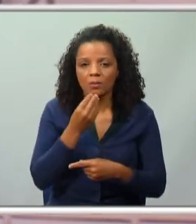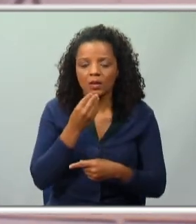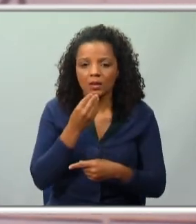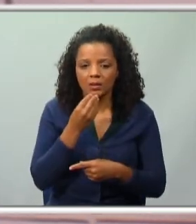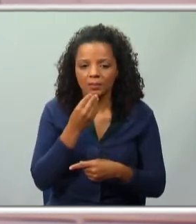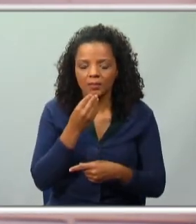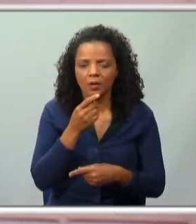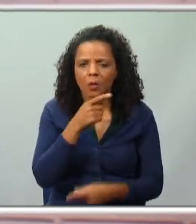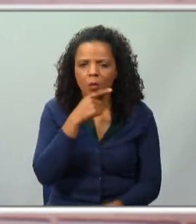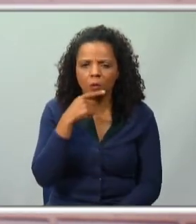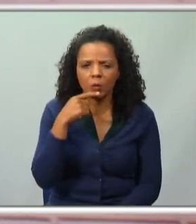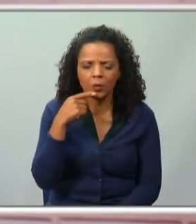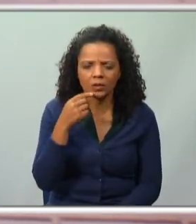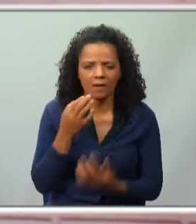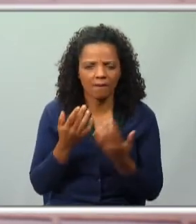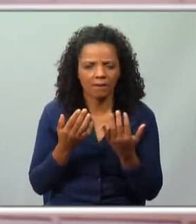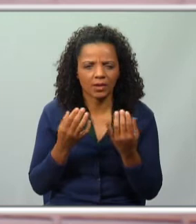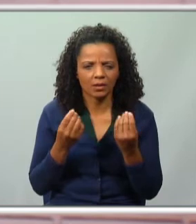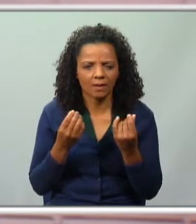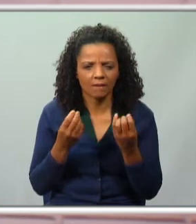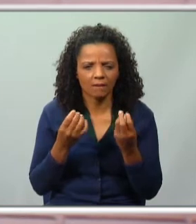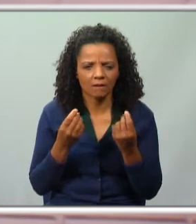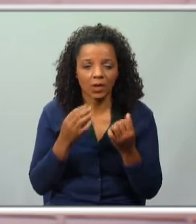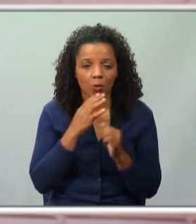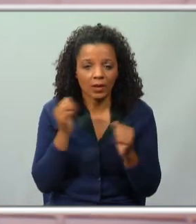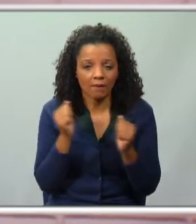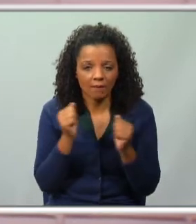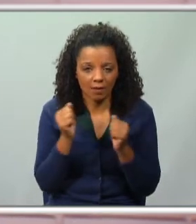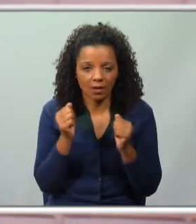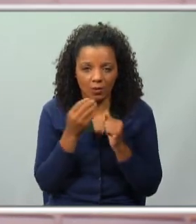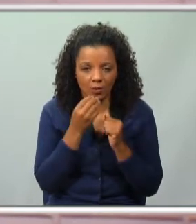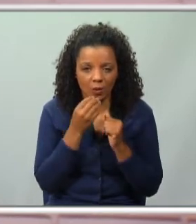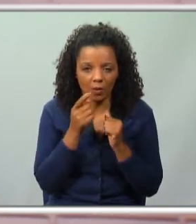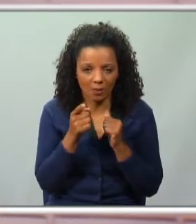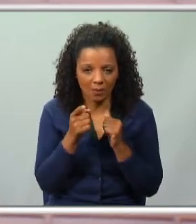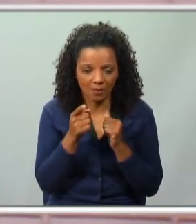que são um doce que é frito para aumento como se no inverno Mas tudo vai bem diz 那是一種油炸增加的糖果好像在冬天但一切順利 說